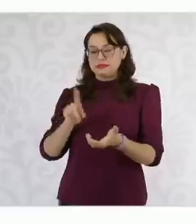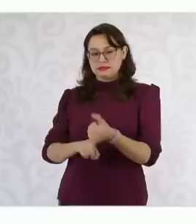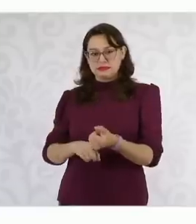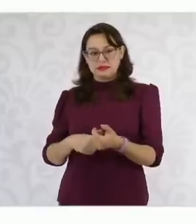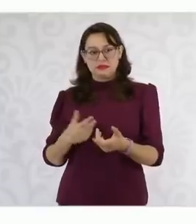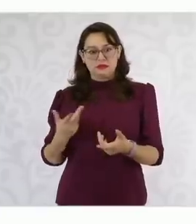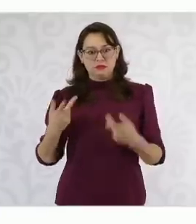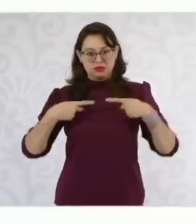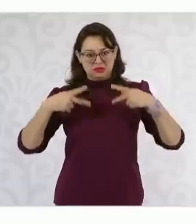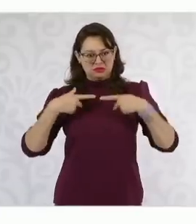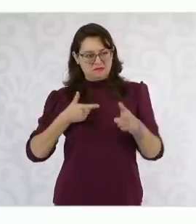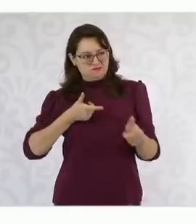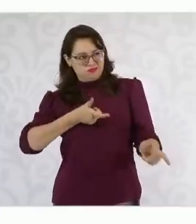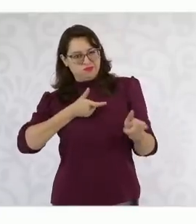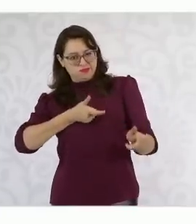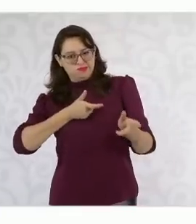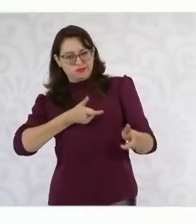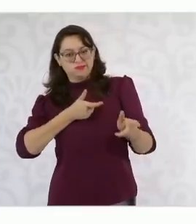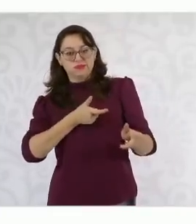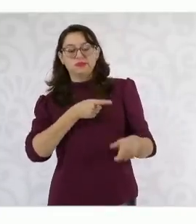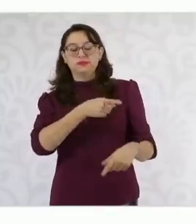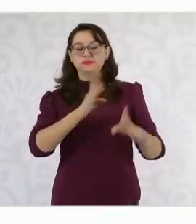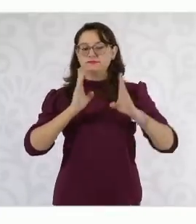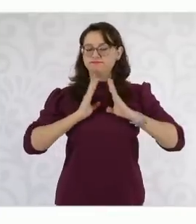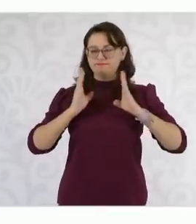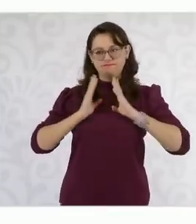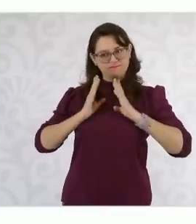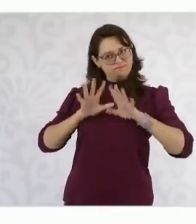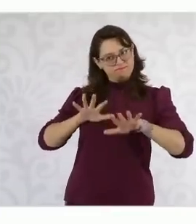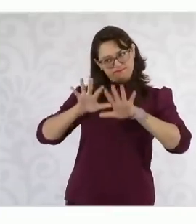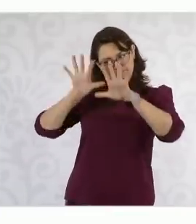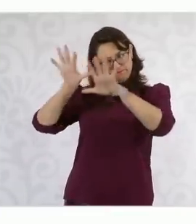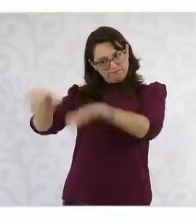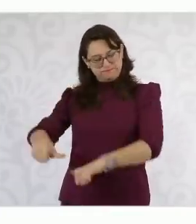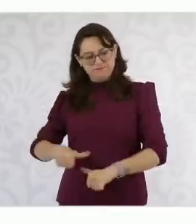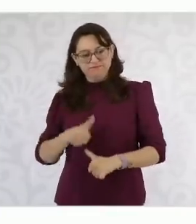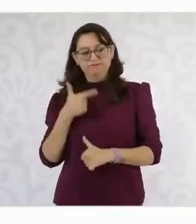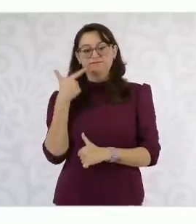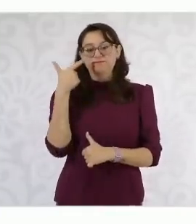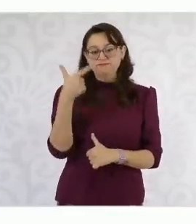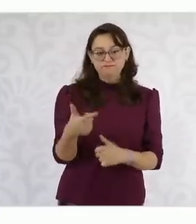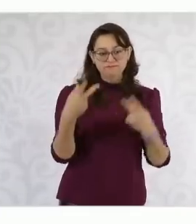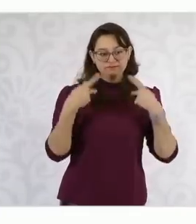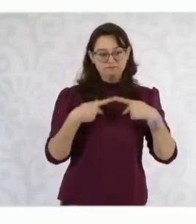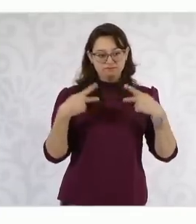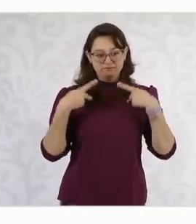de arma de fuego en el lugar detuvieron a siete personas entre ellas a Norma Idalia n identificada